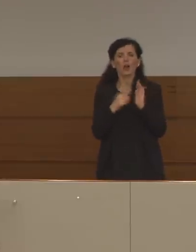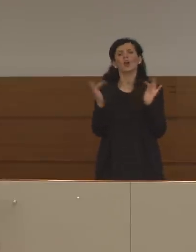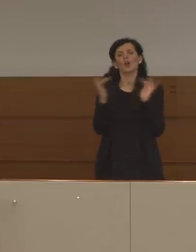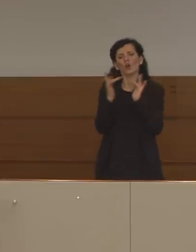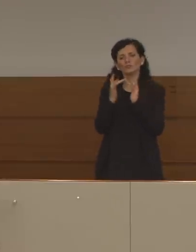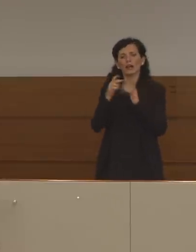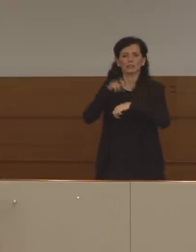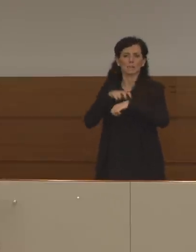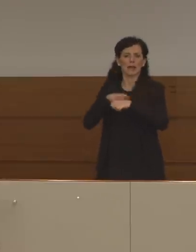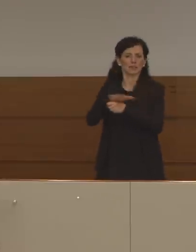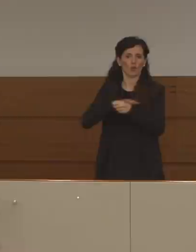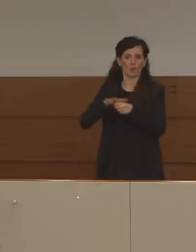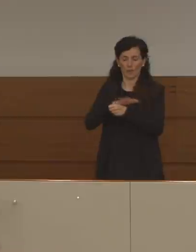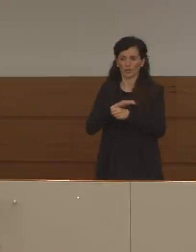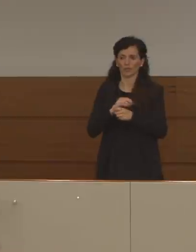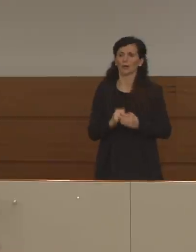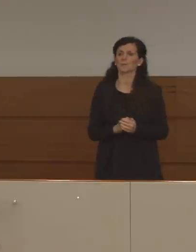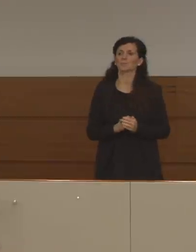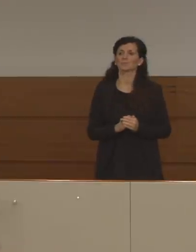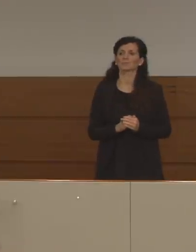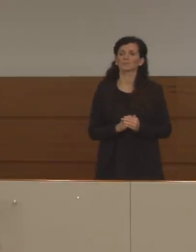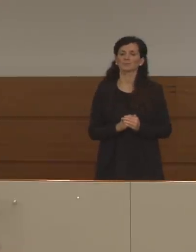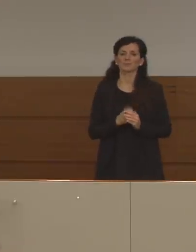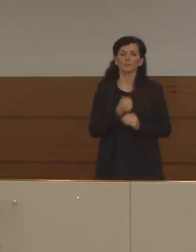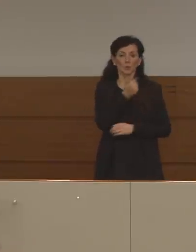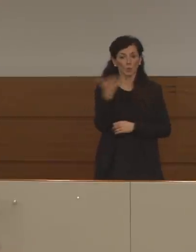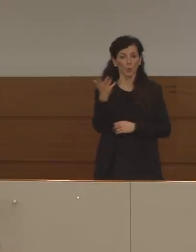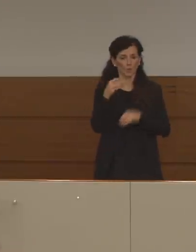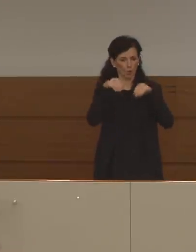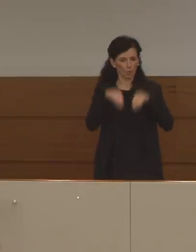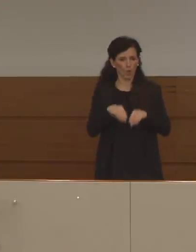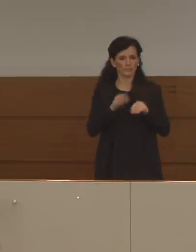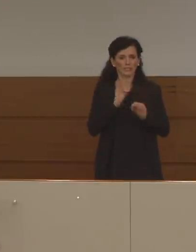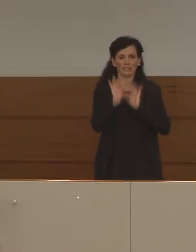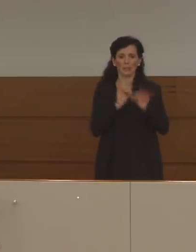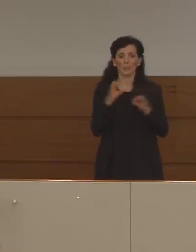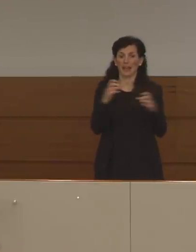Sul numero dei posti di terapia intensiva in Lombardia non ho qui con me